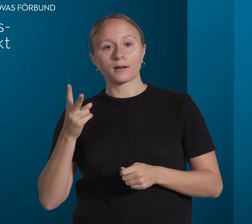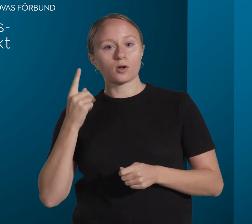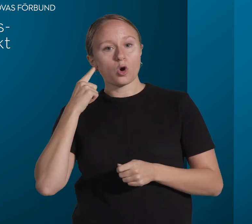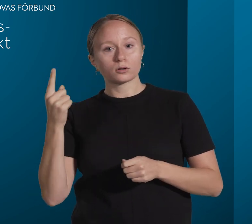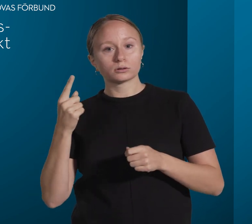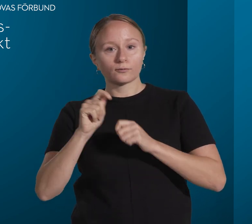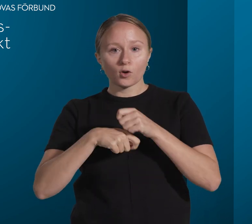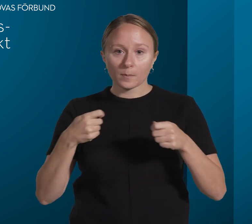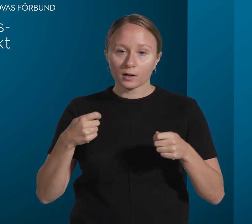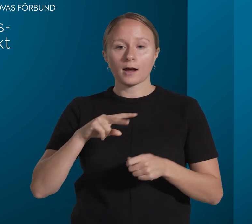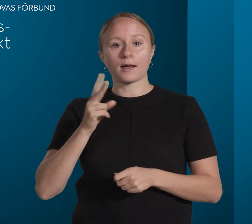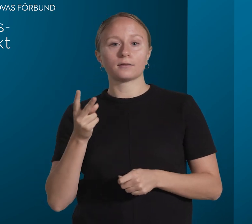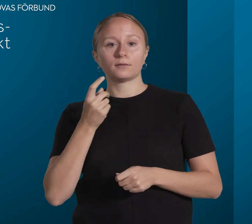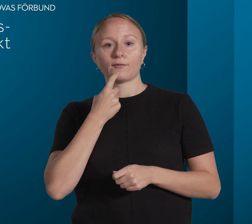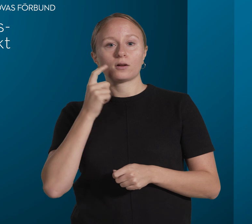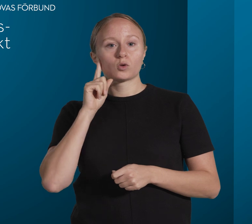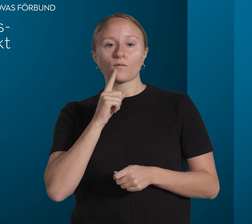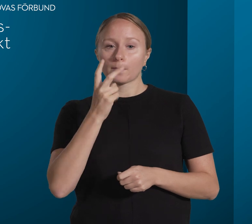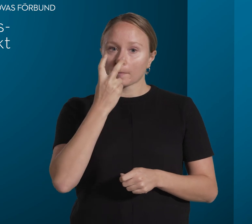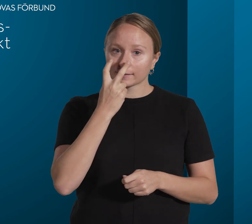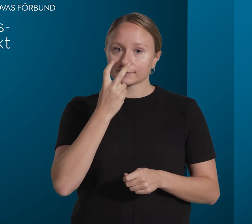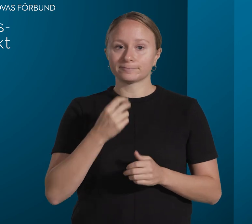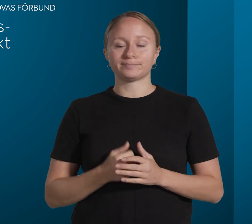Finlands Hörselförbund eller Förbundet Finlands Dövblinda.